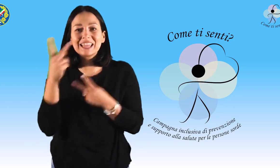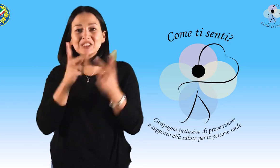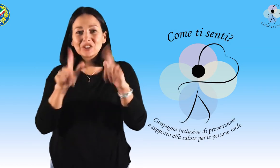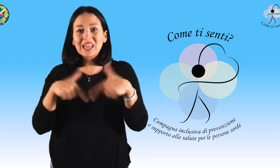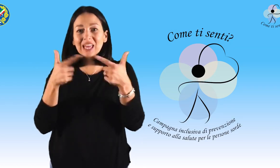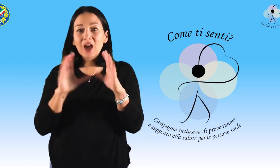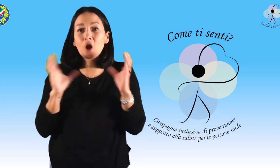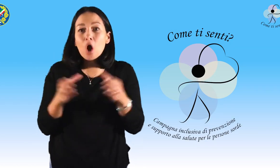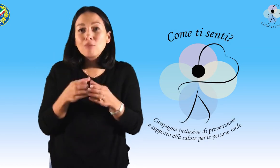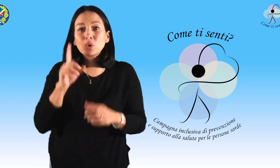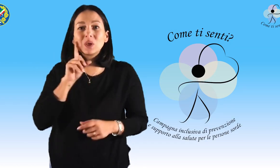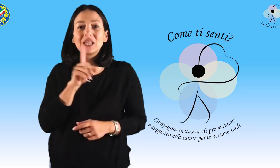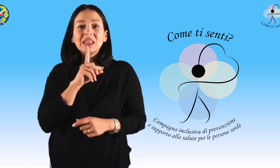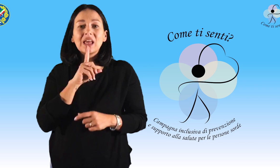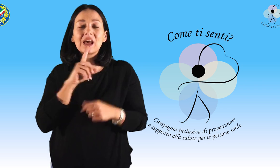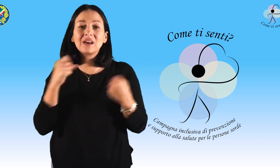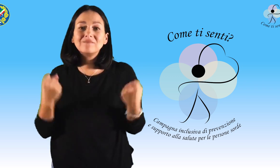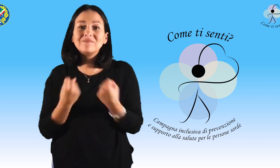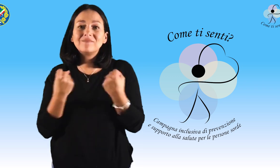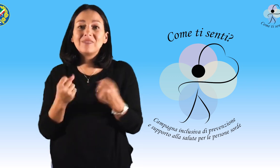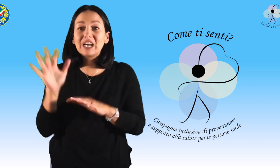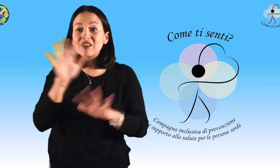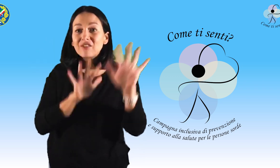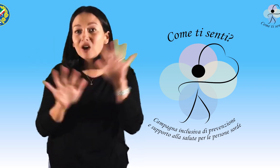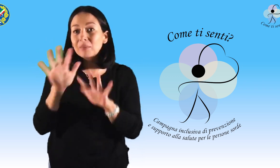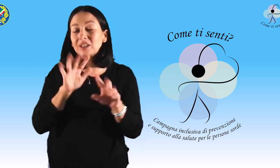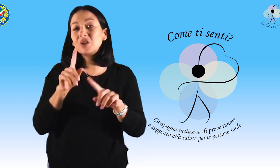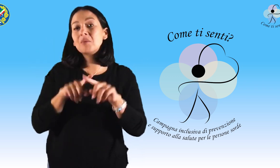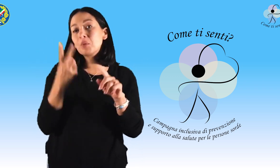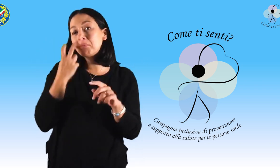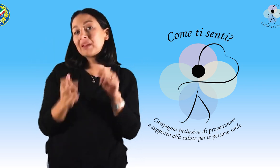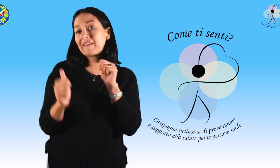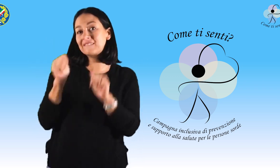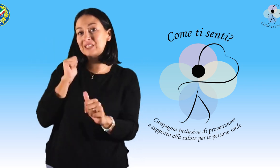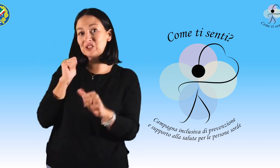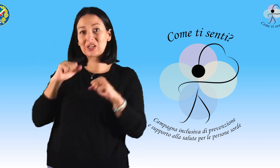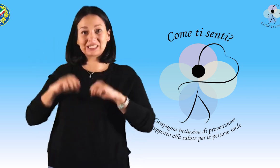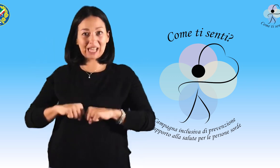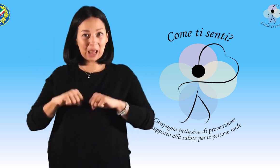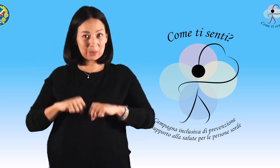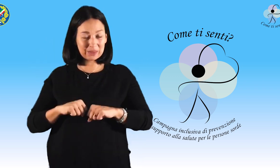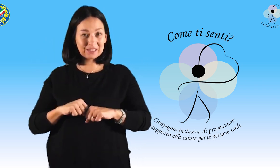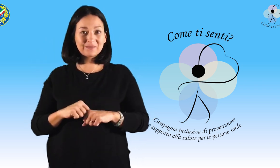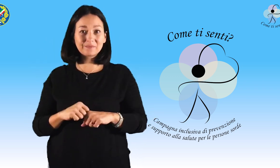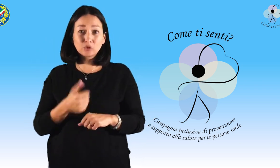il progetto ENS per promuovere salute e prevenzione nella comunità sorda